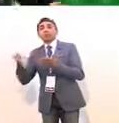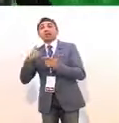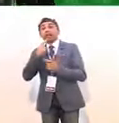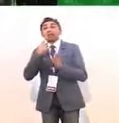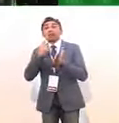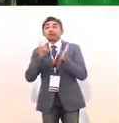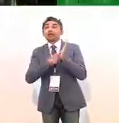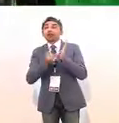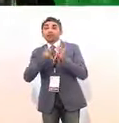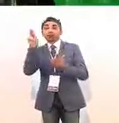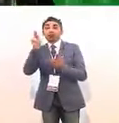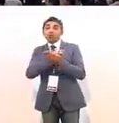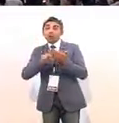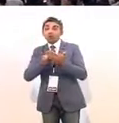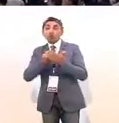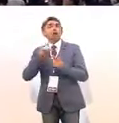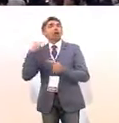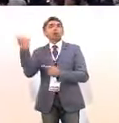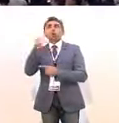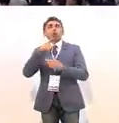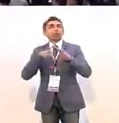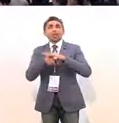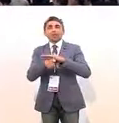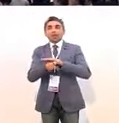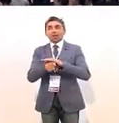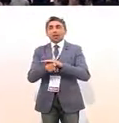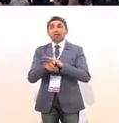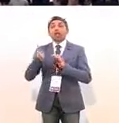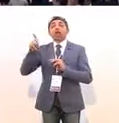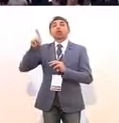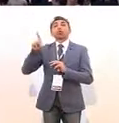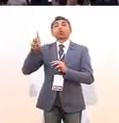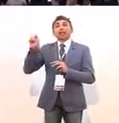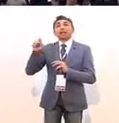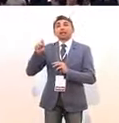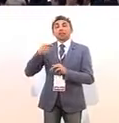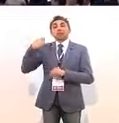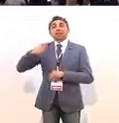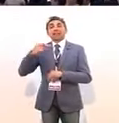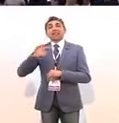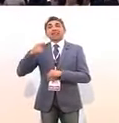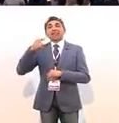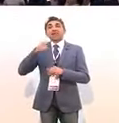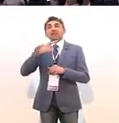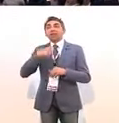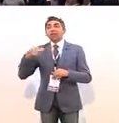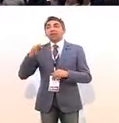a tutti gli immigrati. Duterte, il presidente filippino è populista? Sì. Lui vuole la